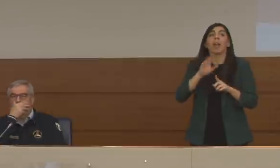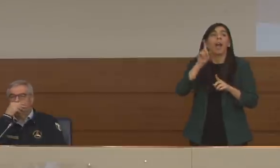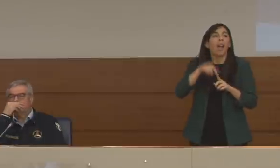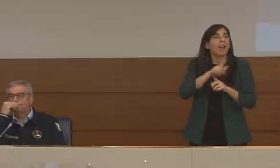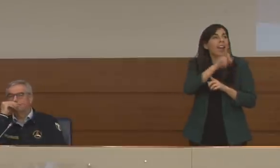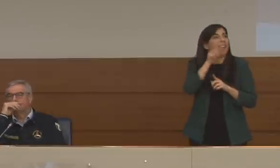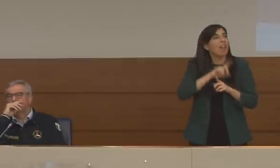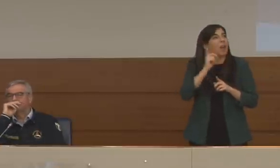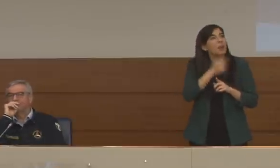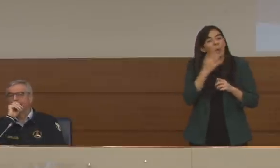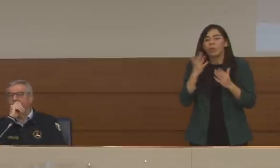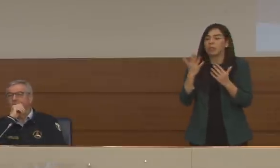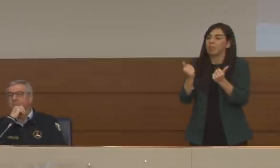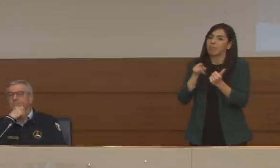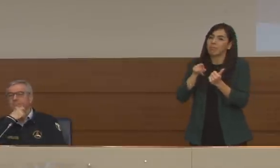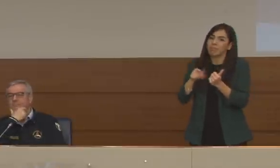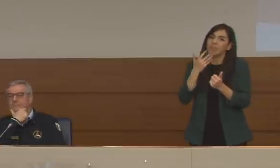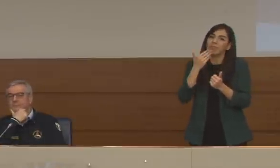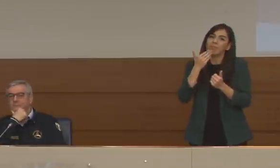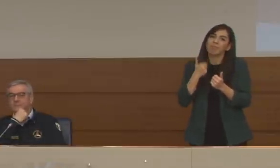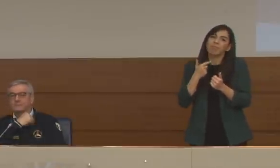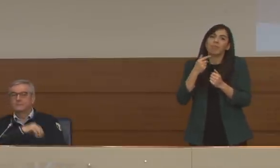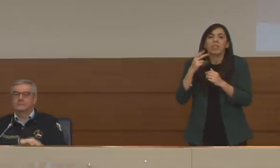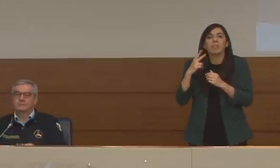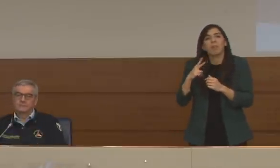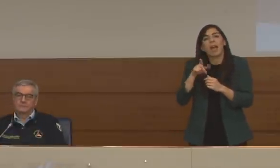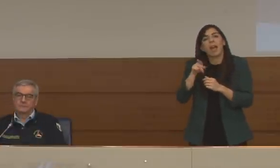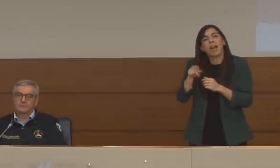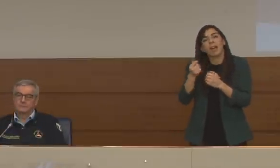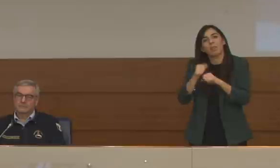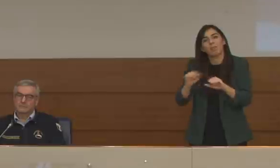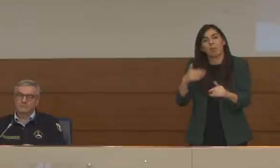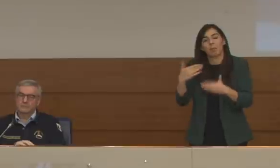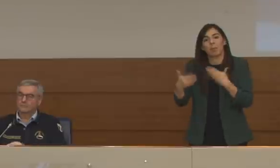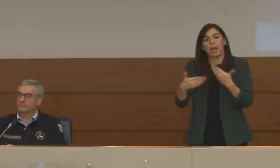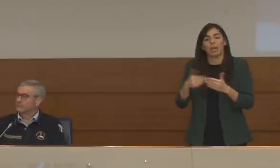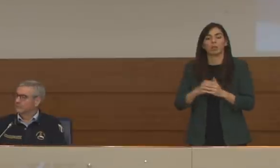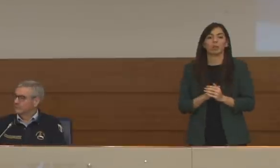prontissima guarigione. I dati di oggi ci confermano